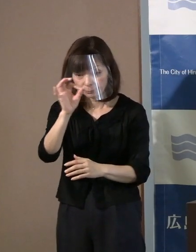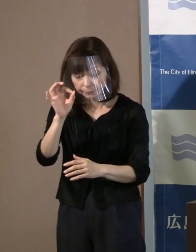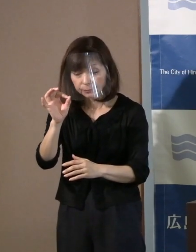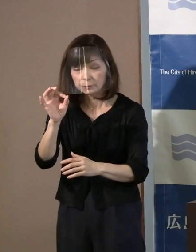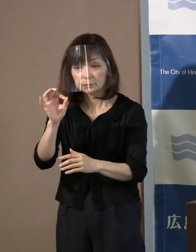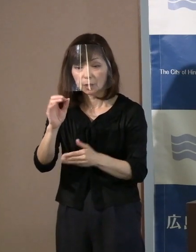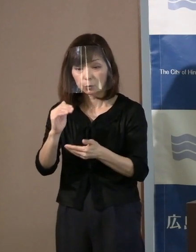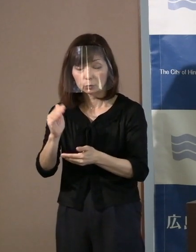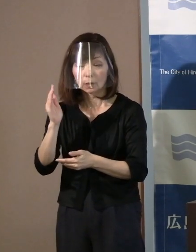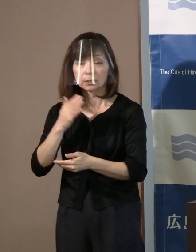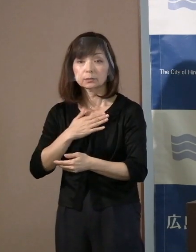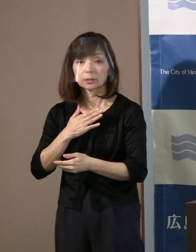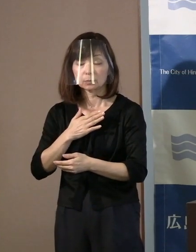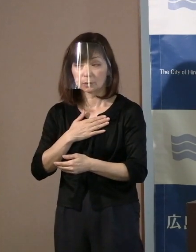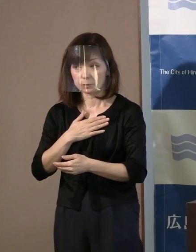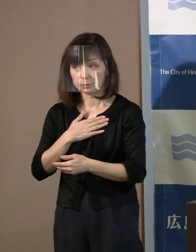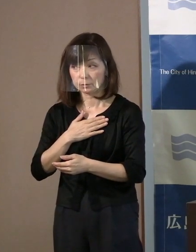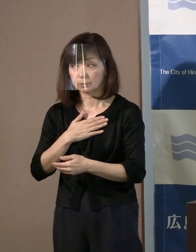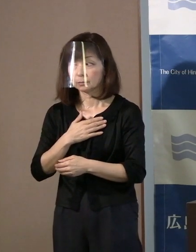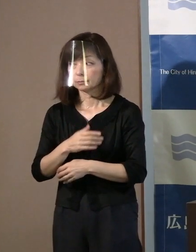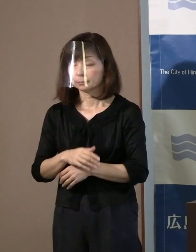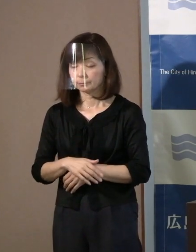いろいろな御意見を持ちになられている というのは承知しています｡